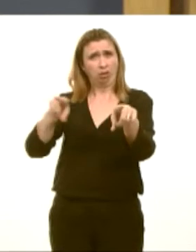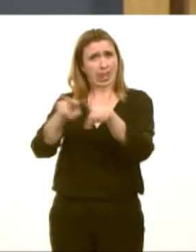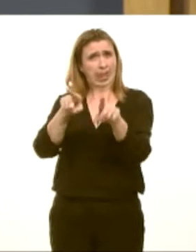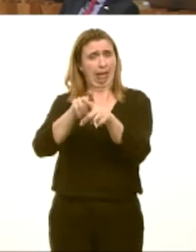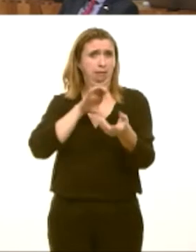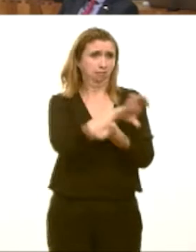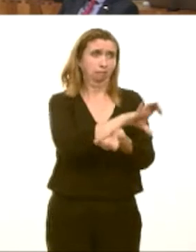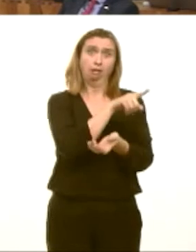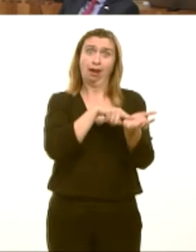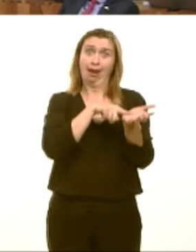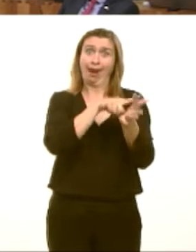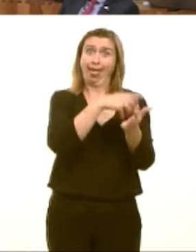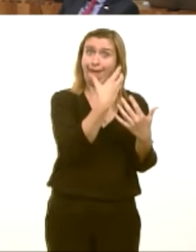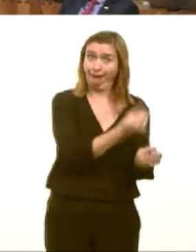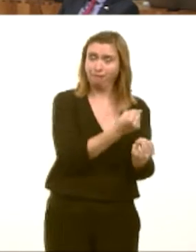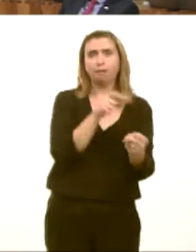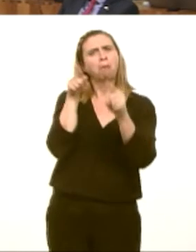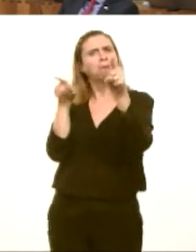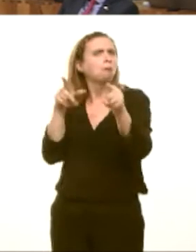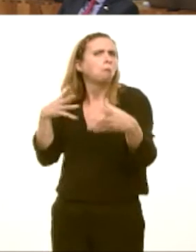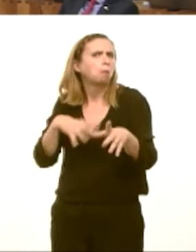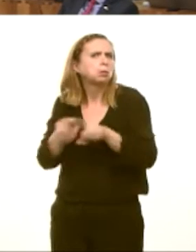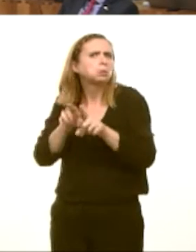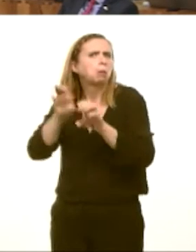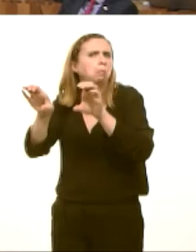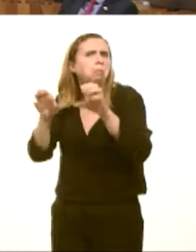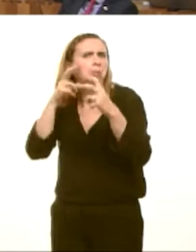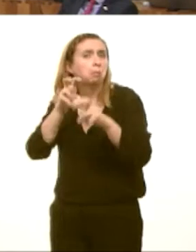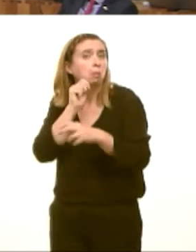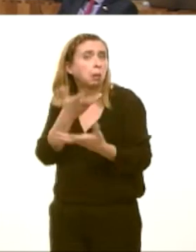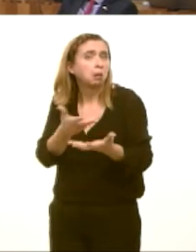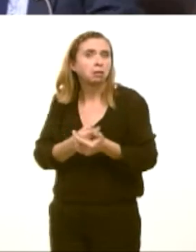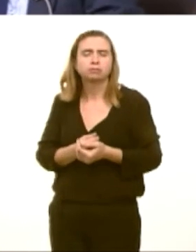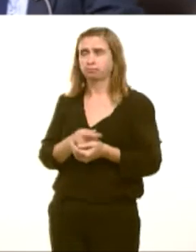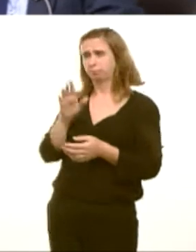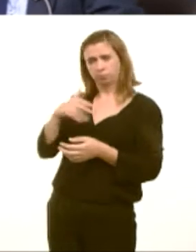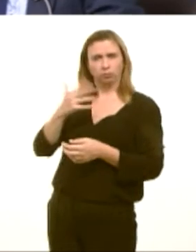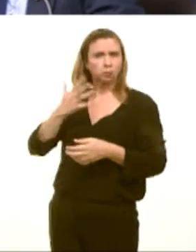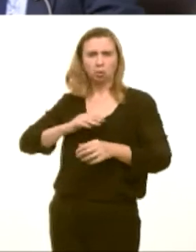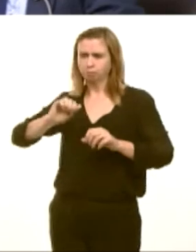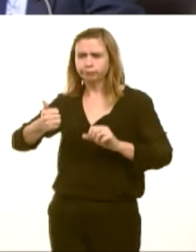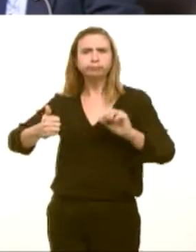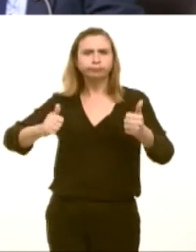Carwyn Jones: Rydym ni moyn, wrth gwrs, sicrhau bod yna fwy o lefydd fel Y Lle yn agor ar draws Cymru.